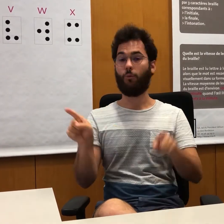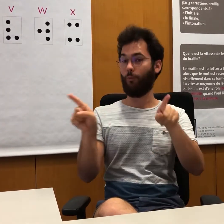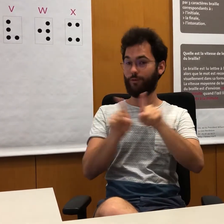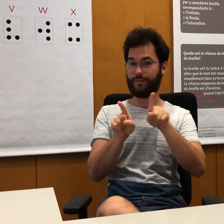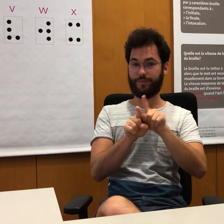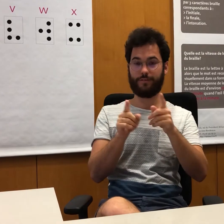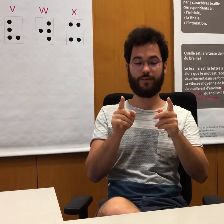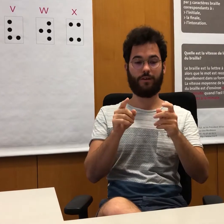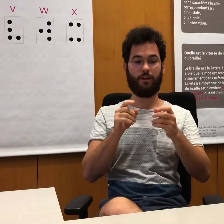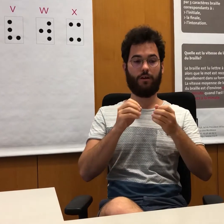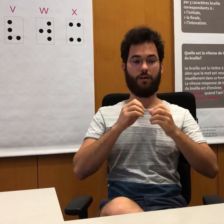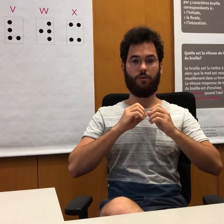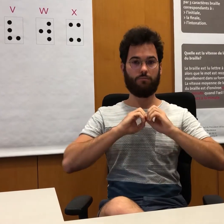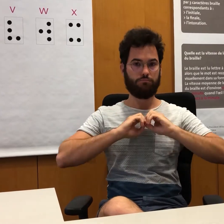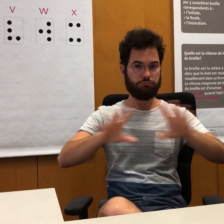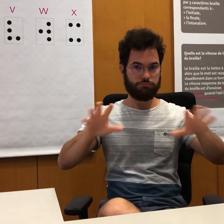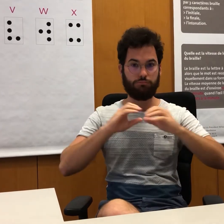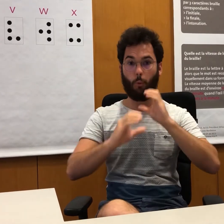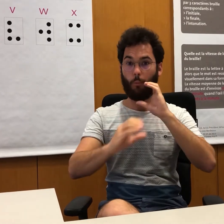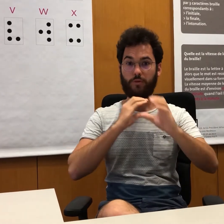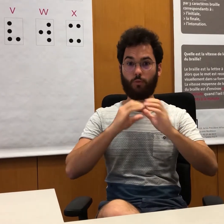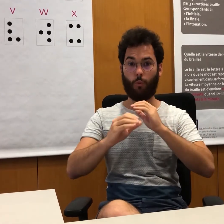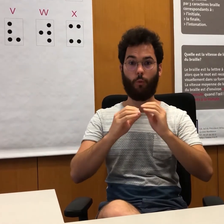Je me charge de faire de la communication :